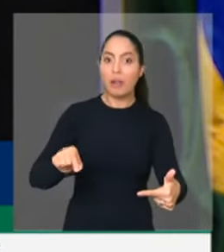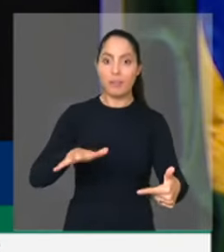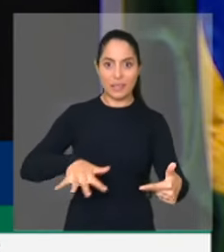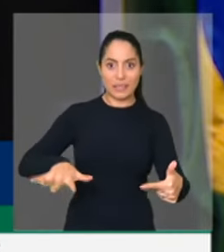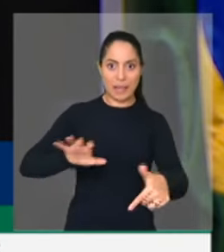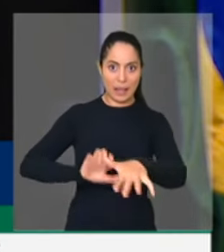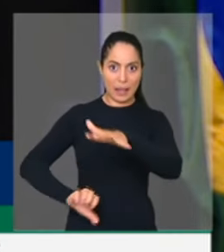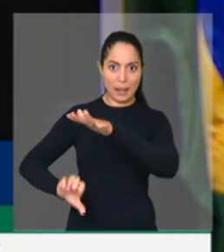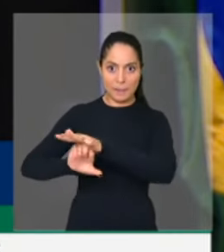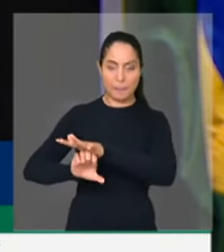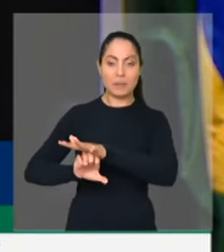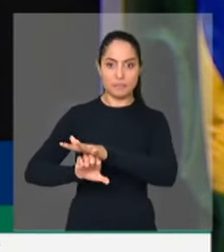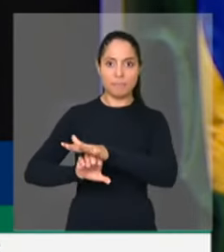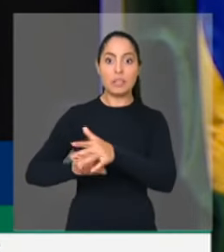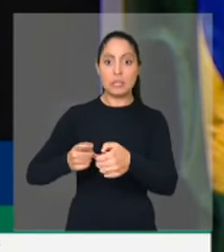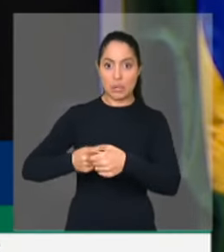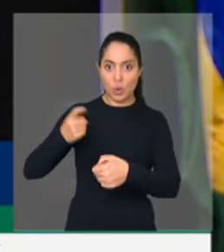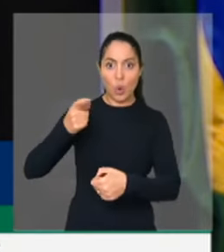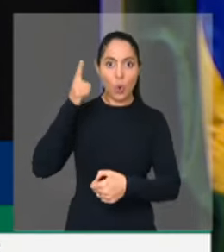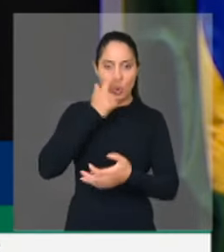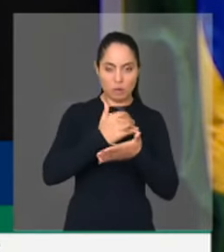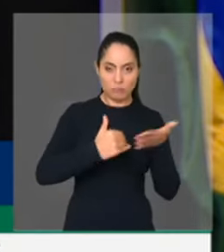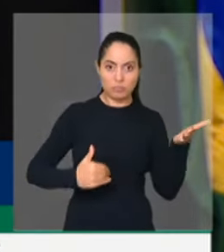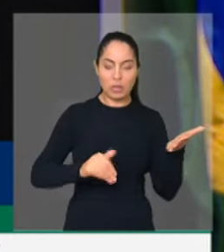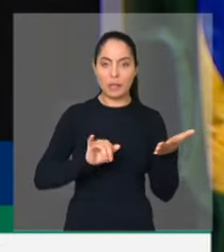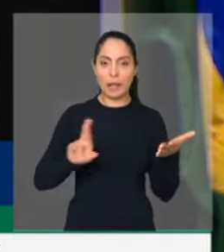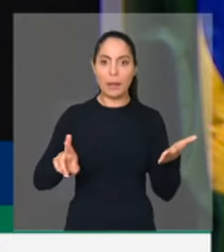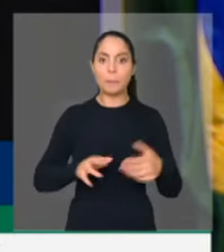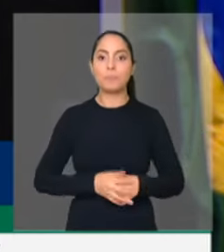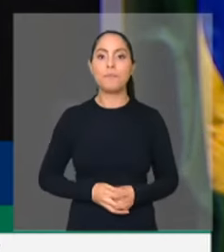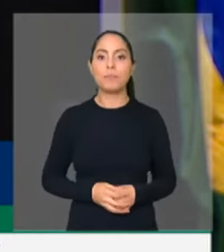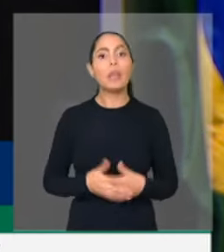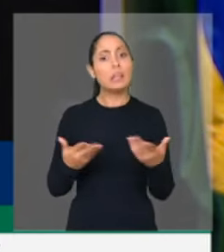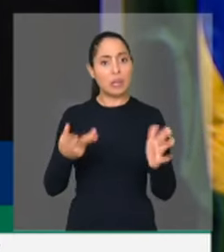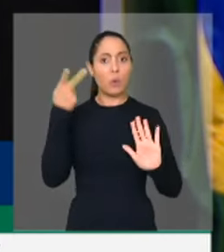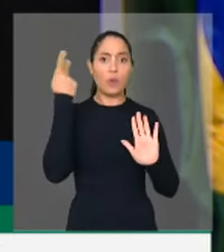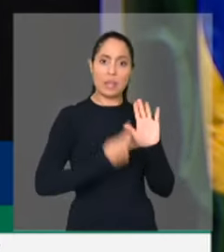PORTANTO QUE O PROJETO AQUI APRESENTADO É COMPATÍVEL COM O MOVIMENTO QUE VIVE O BRASIL E NÃO INFRINGE AS NORMAS QUE